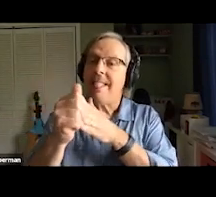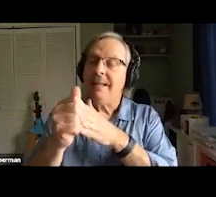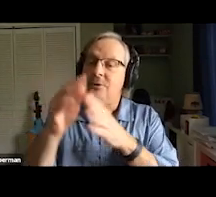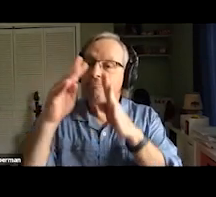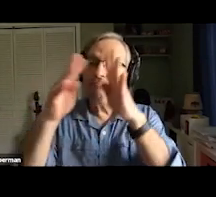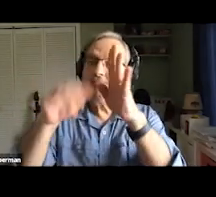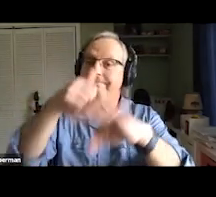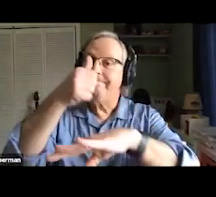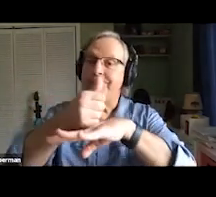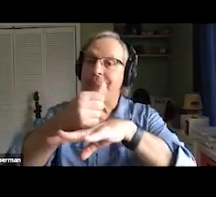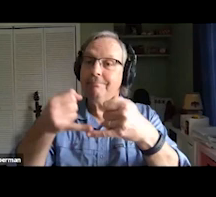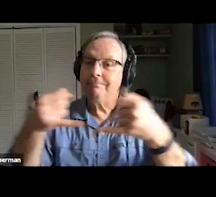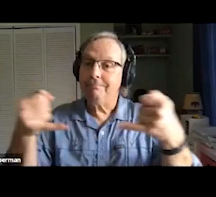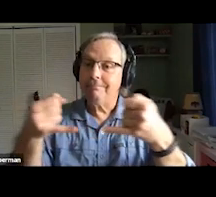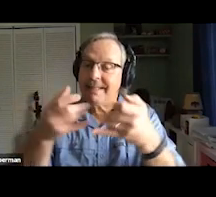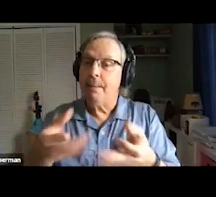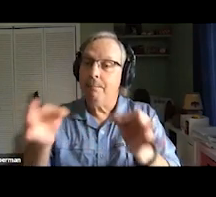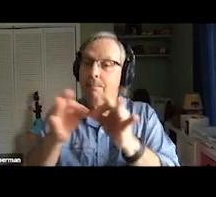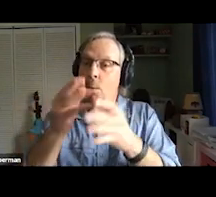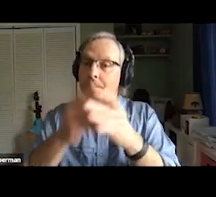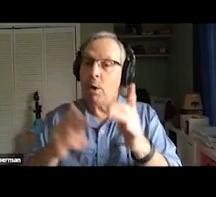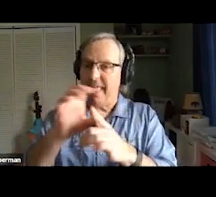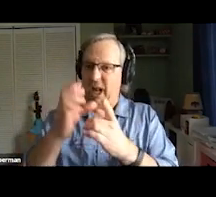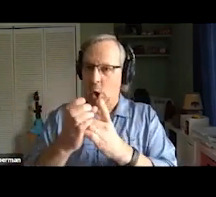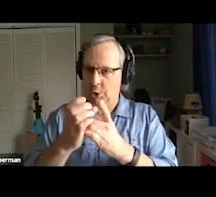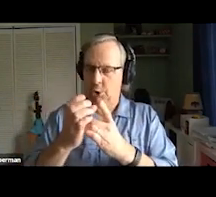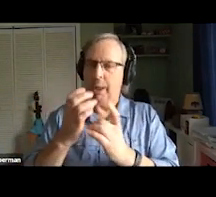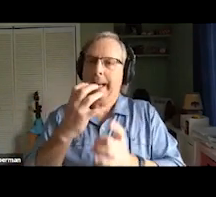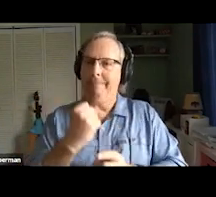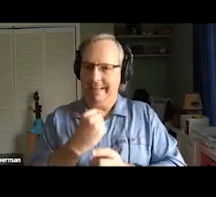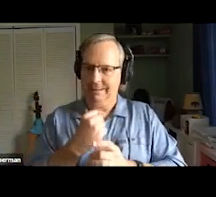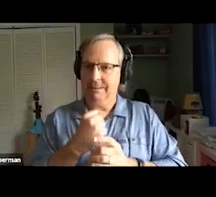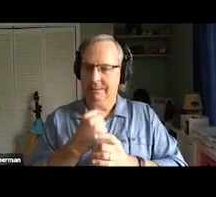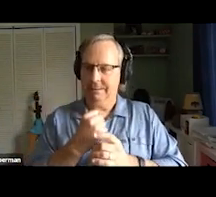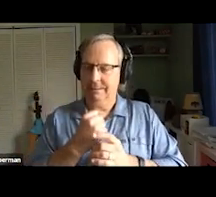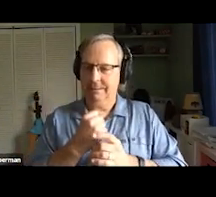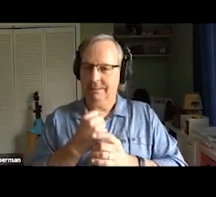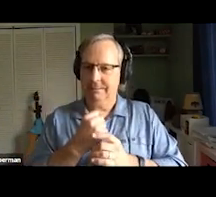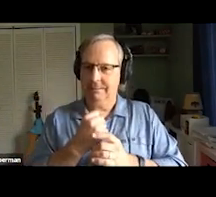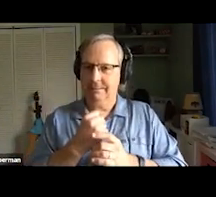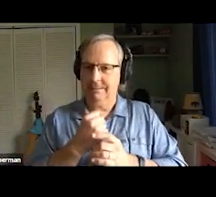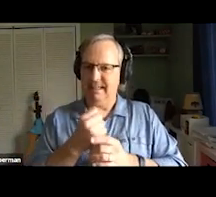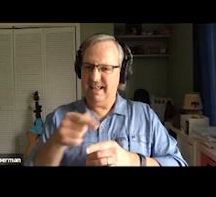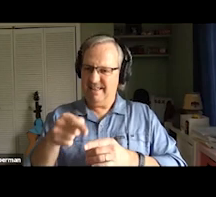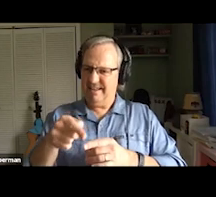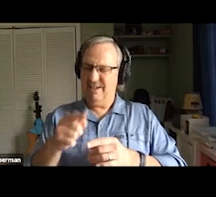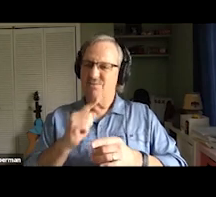que son parte importante de esa cultura de la compasión. En realidad, se trata de pensar detenidamente